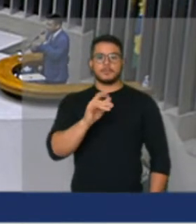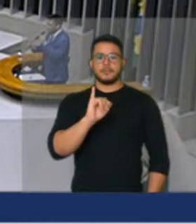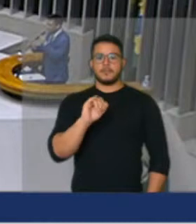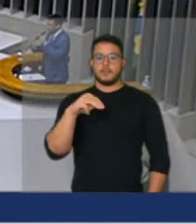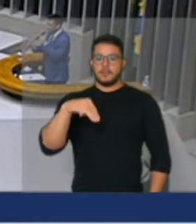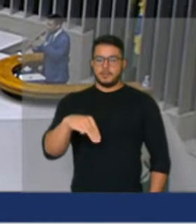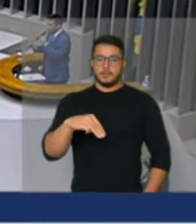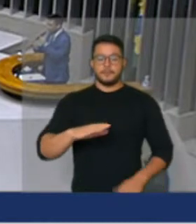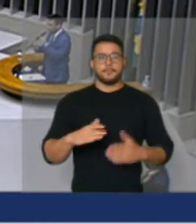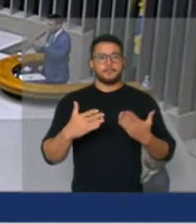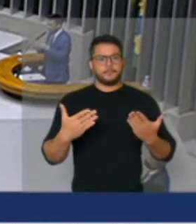TIRAR TODO O DINHEIRO DELE DESSA TAXAÇÃO NACIONAL, PARA